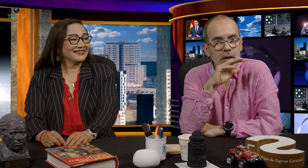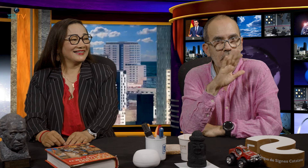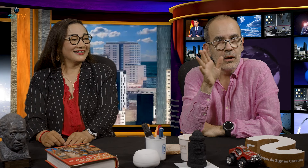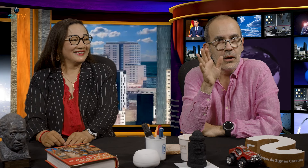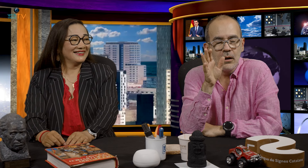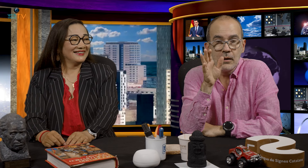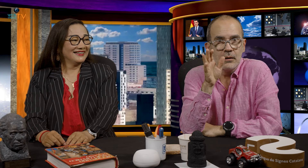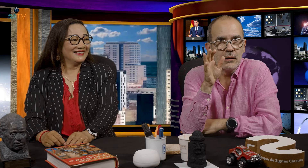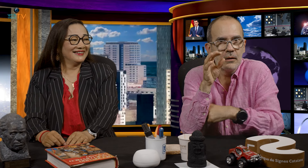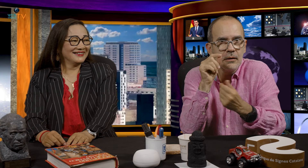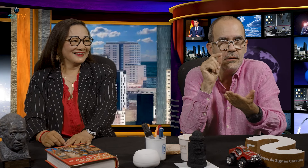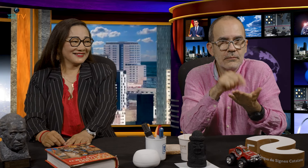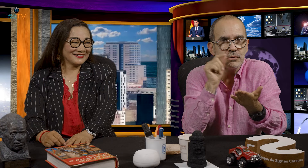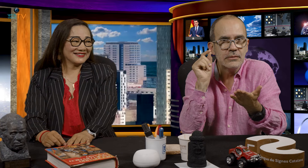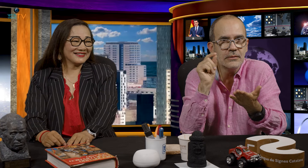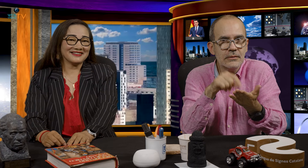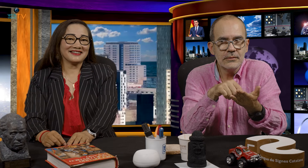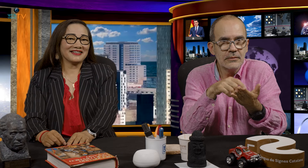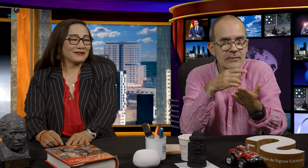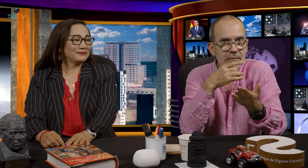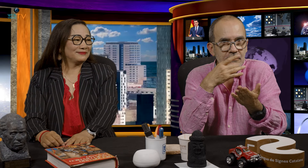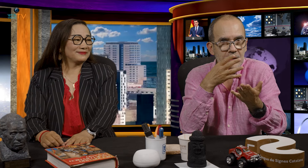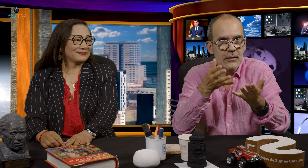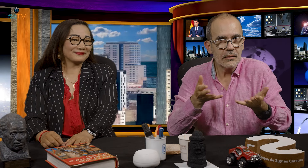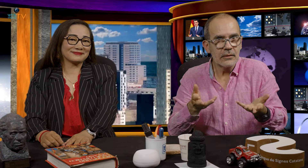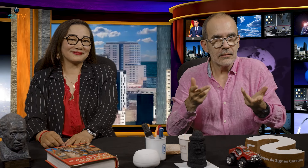¿Y ya está?, qué rápido y fácil… Qué fluidez.